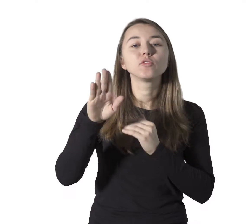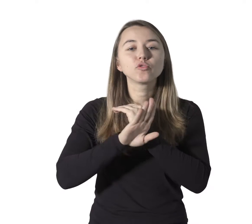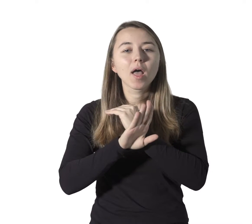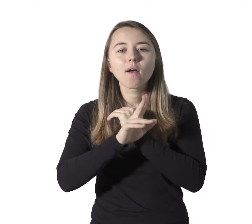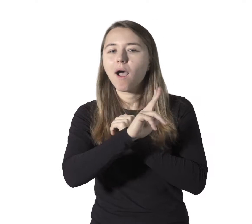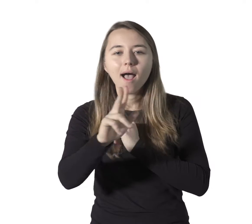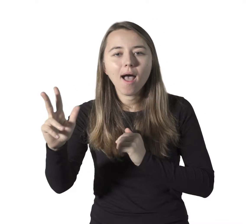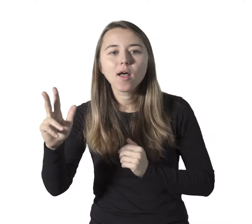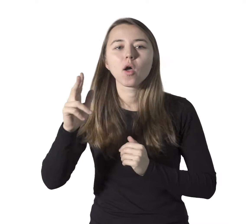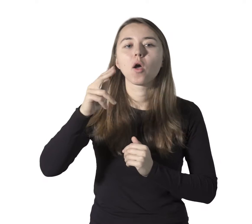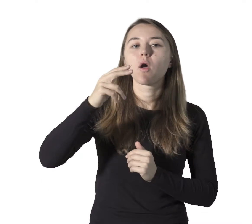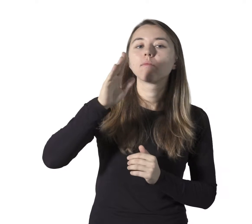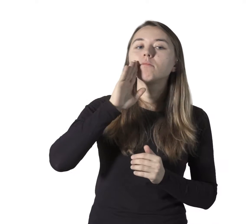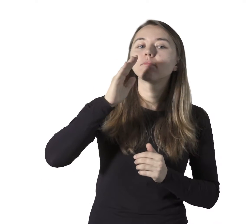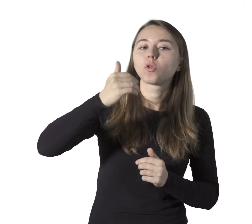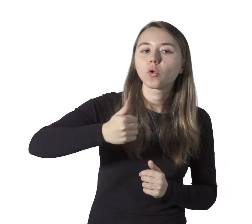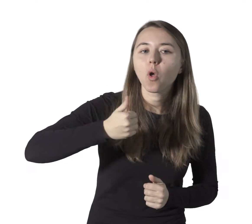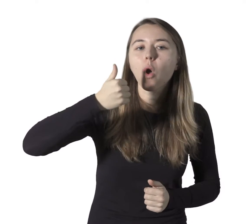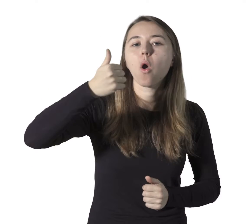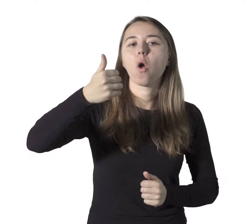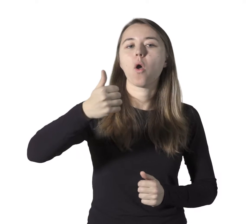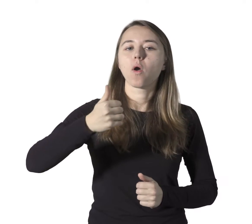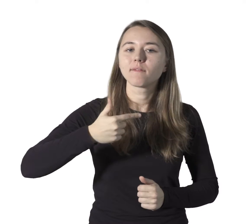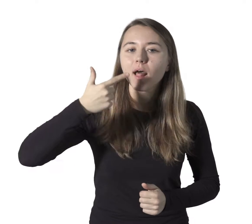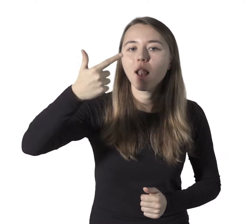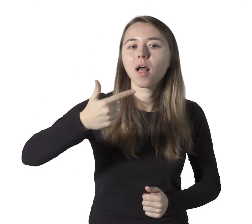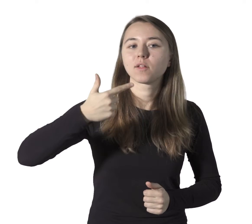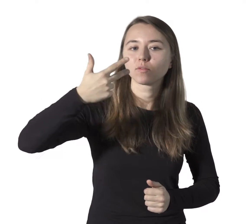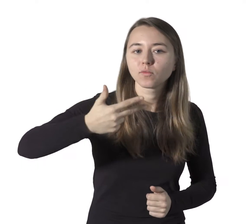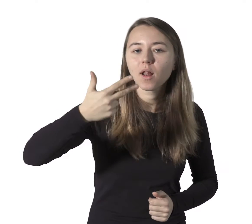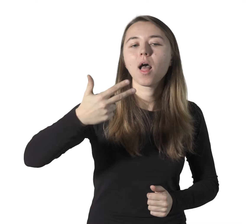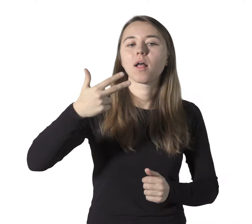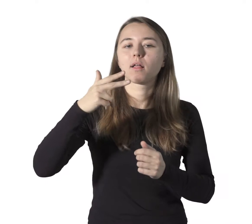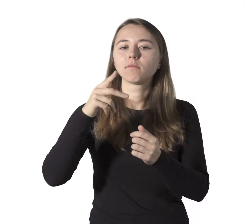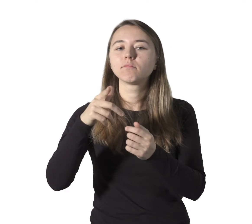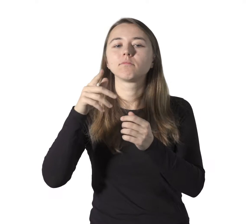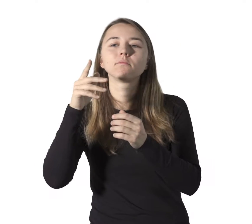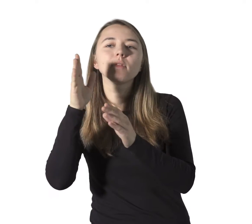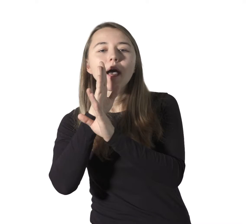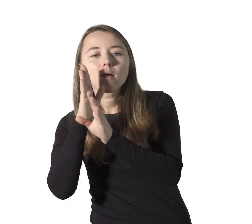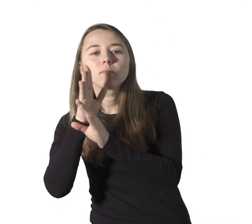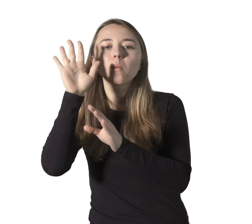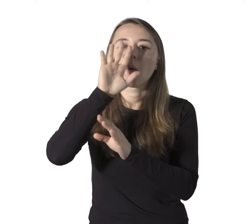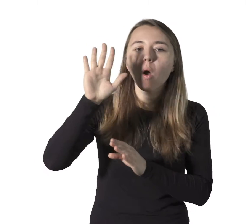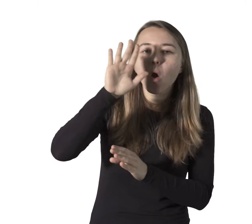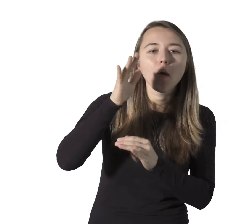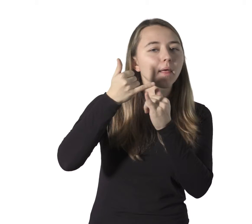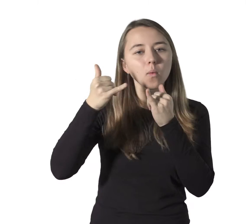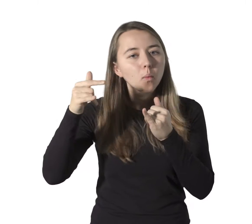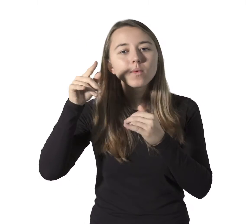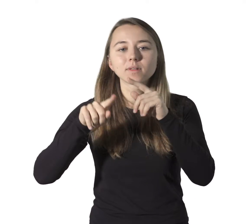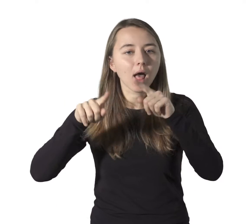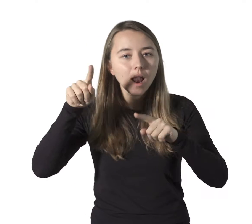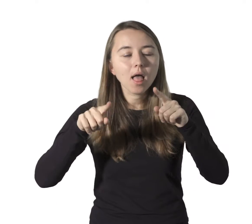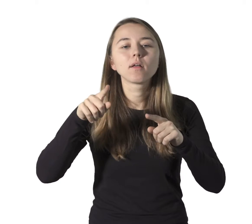Przyrosty roczne, zależnie od warunków atmosferycznych,